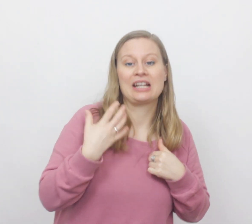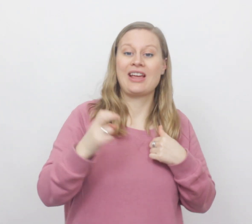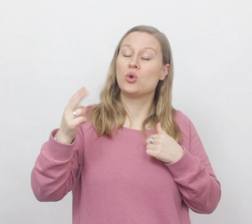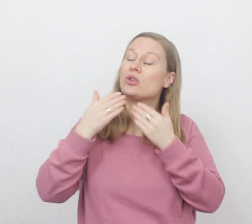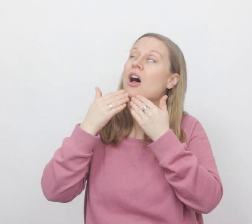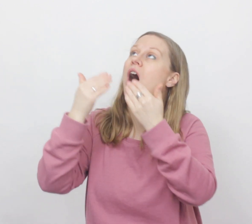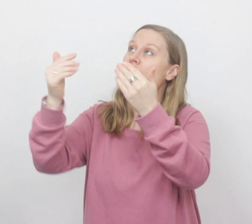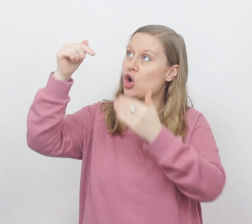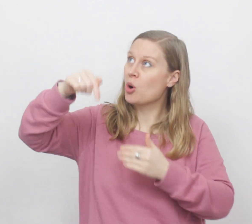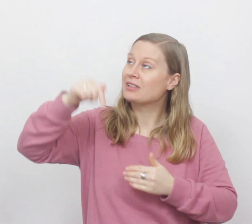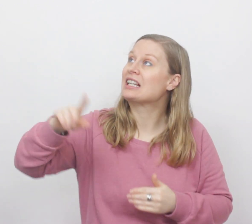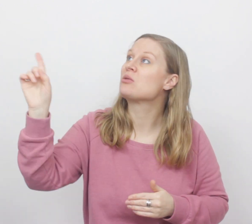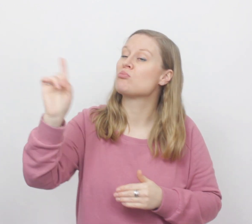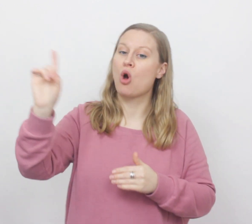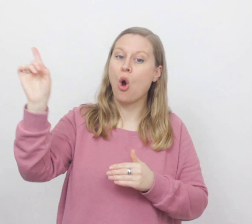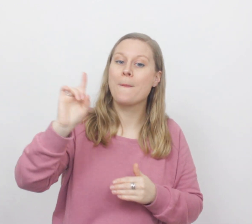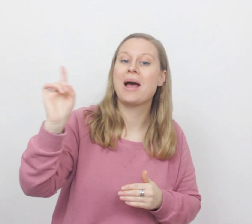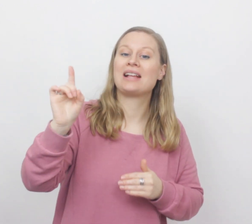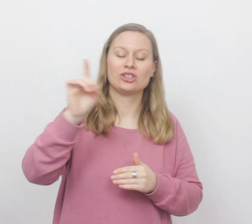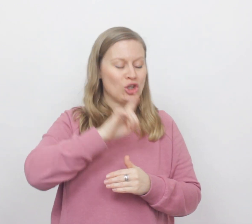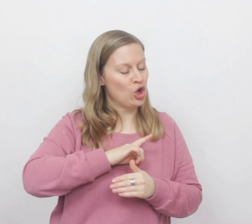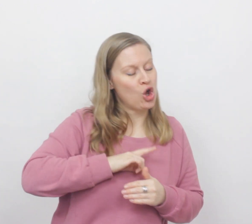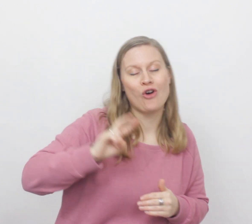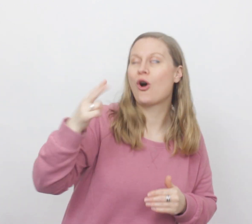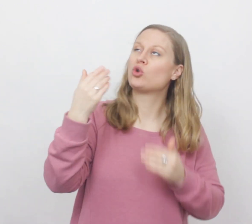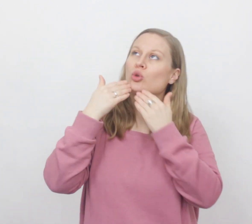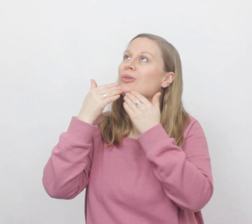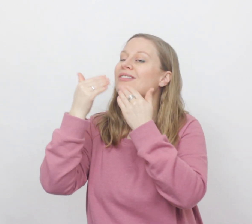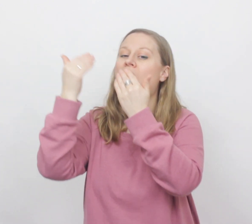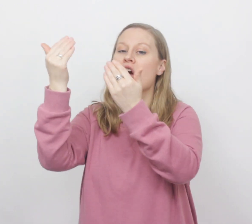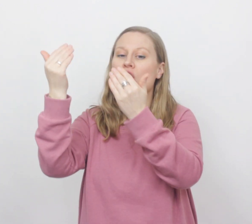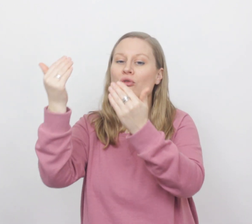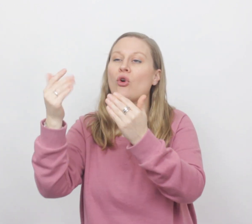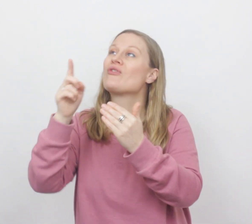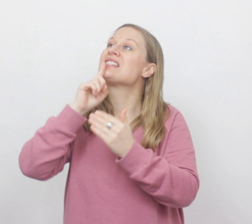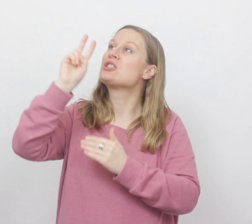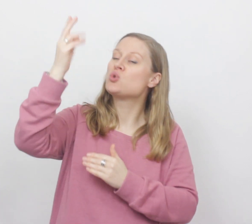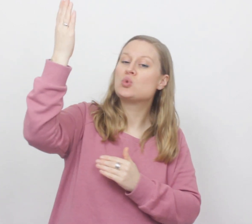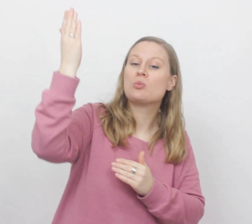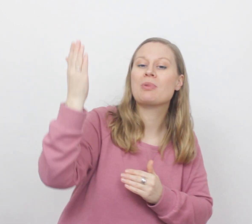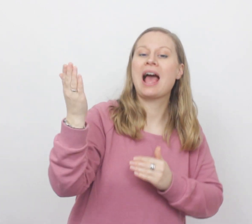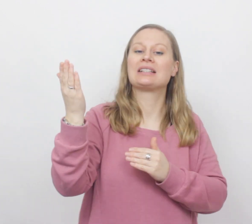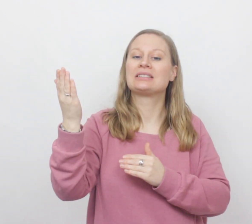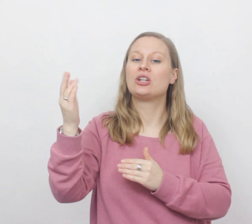Ik wil U danken op dit moment, gewoon U bedanken voor Wie U bent,